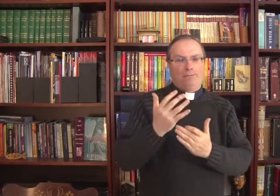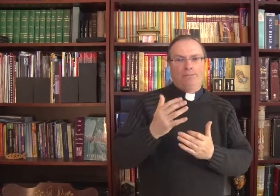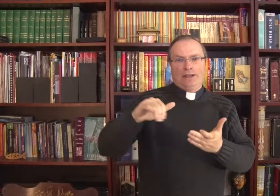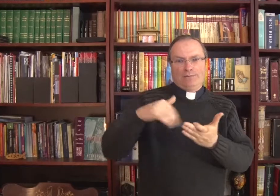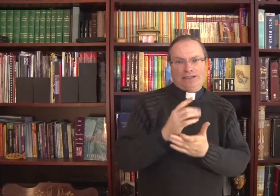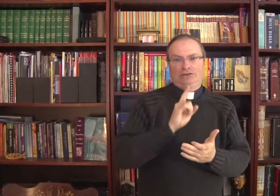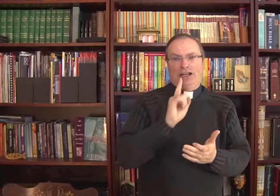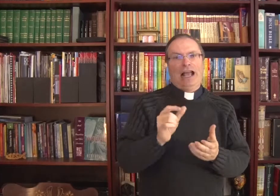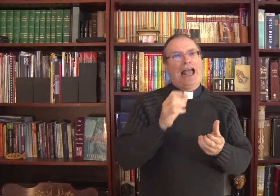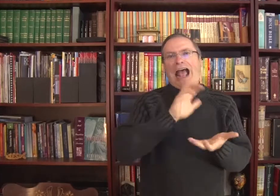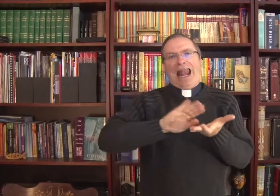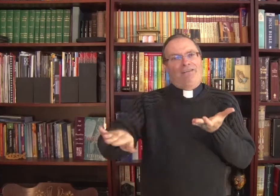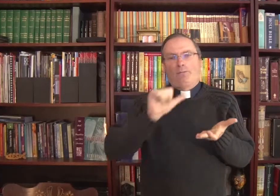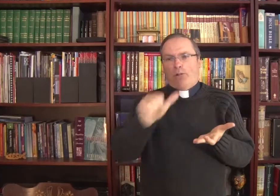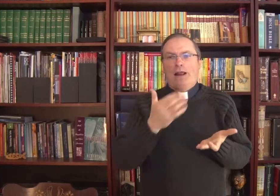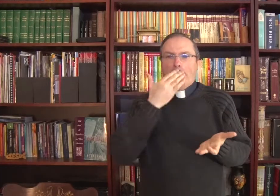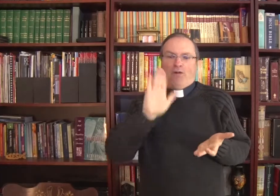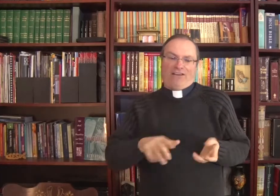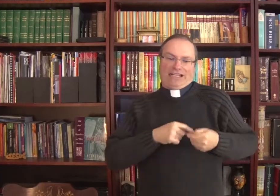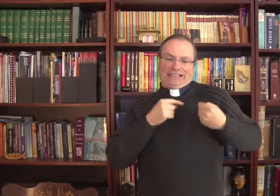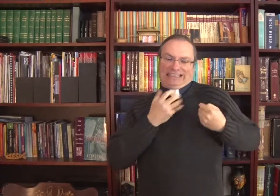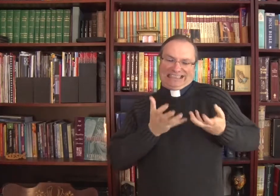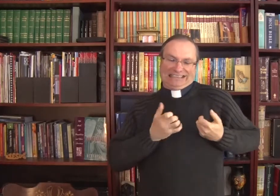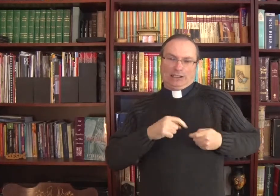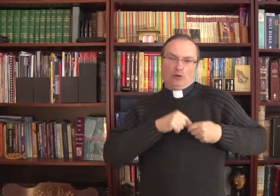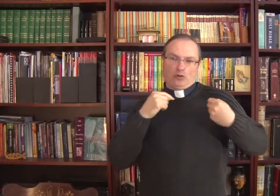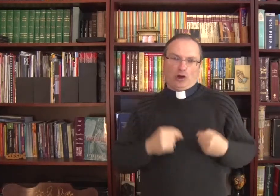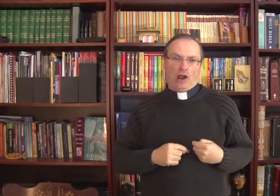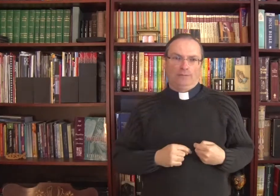car cela n’enlève pas les mauvais désirs du cœur.